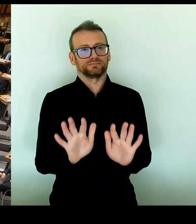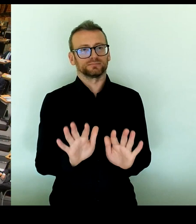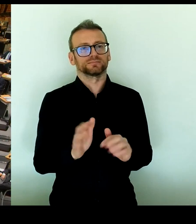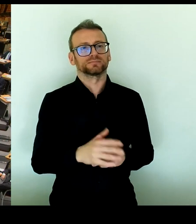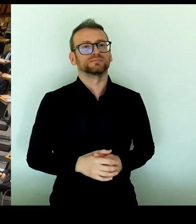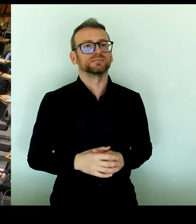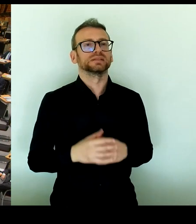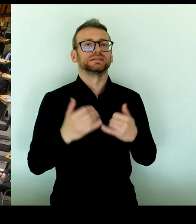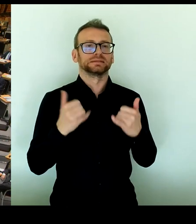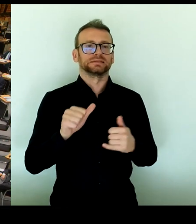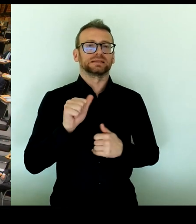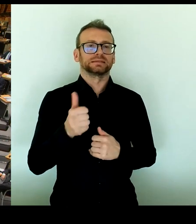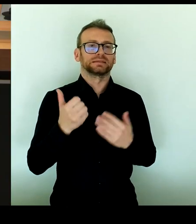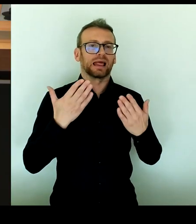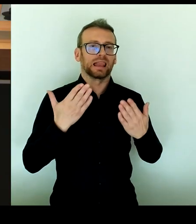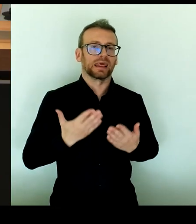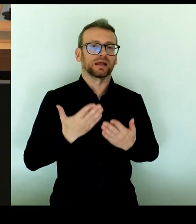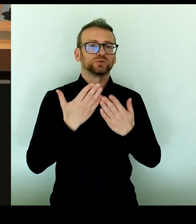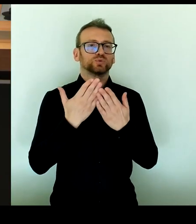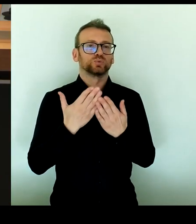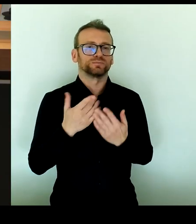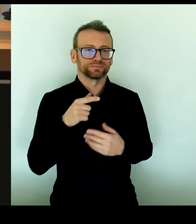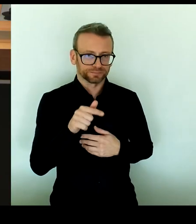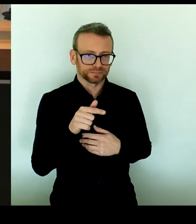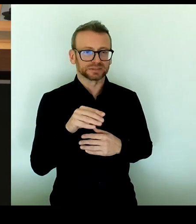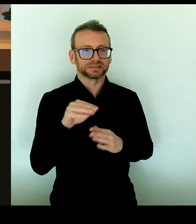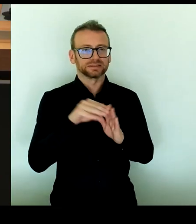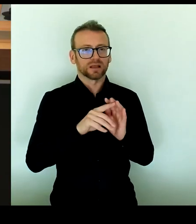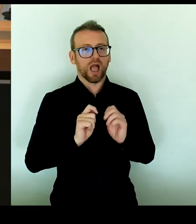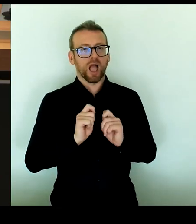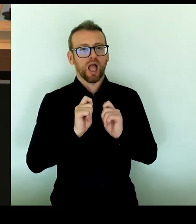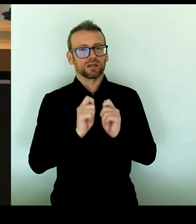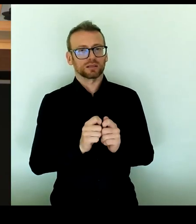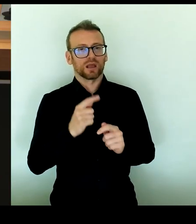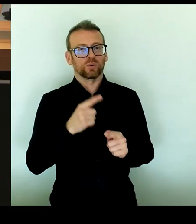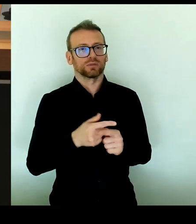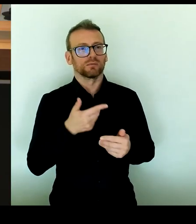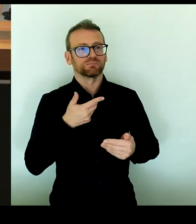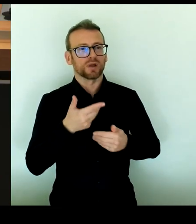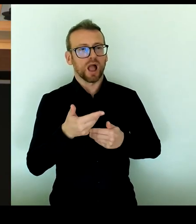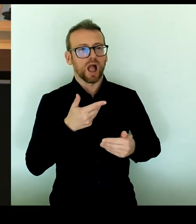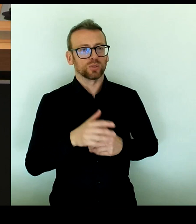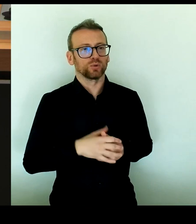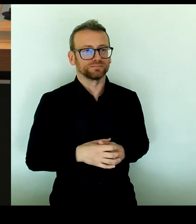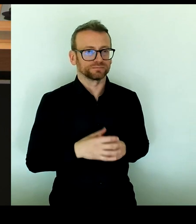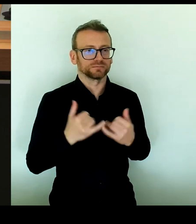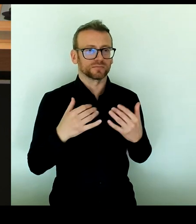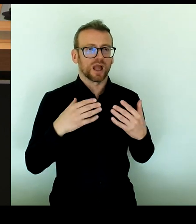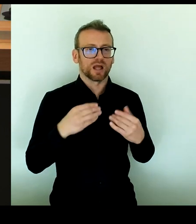übernehmen, statt sich von seiner Arbeit zu erholen. Das steht im Widerspruch zu geltendem Recht. Das